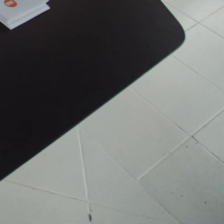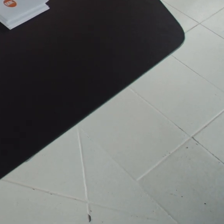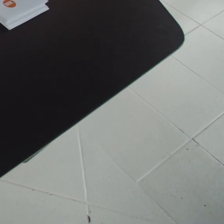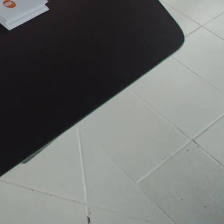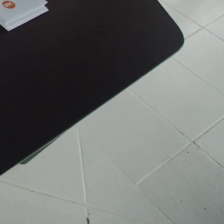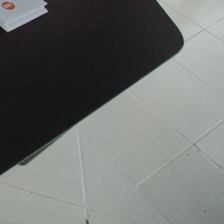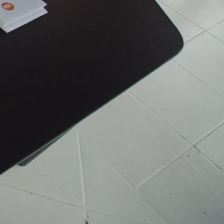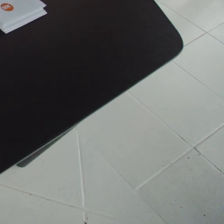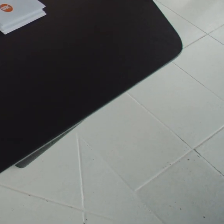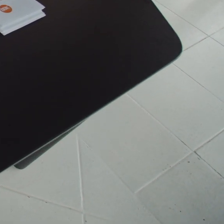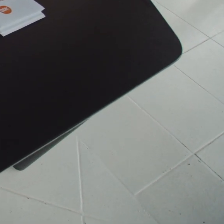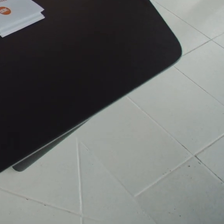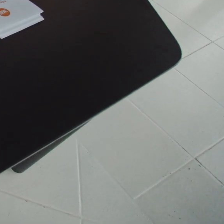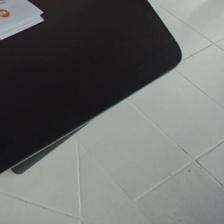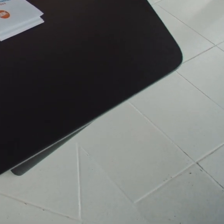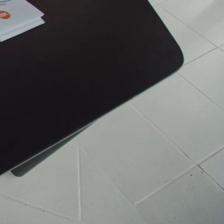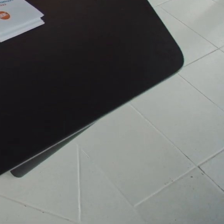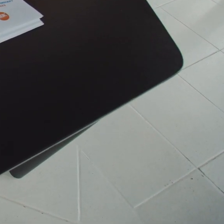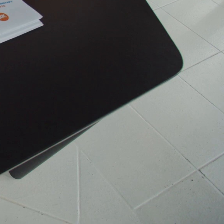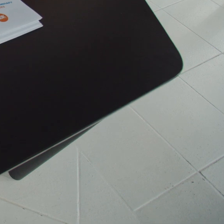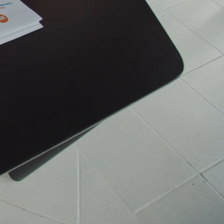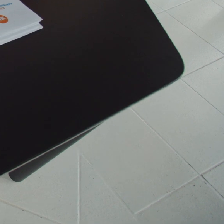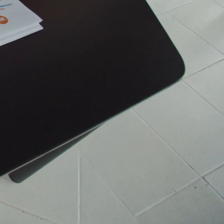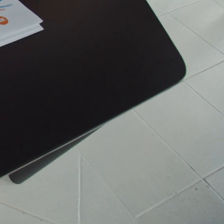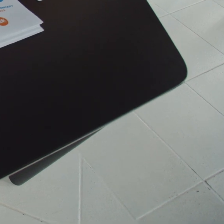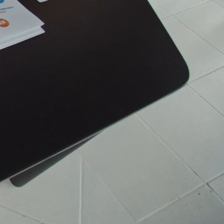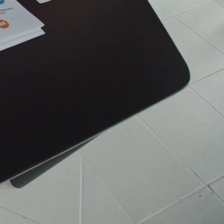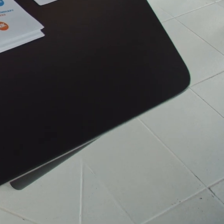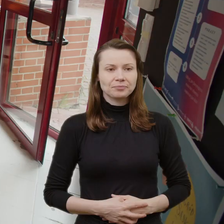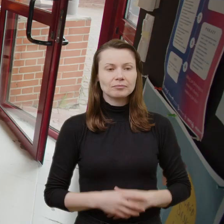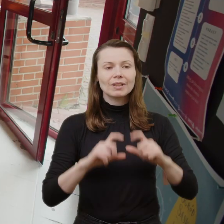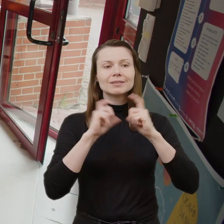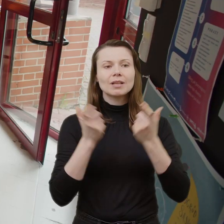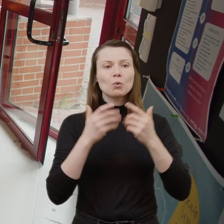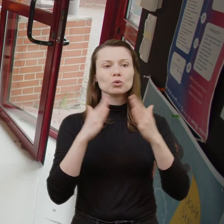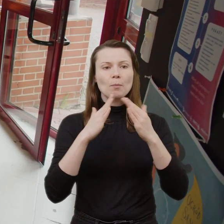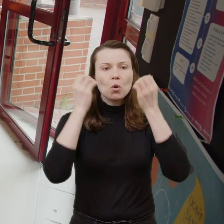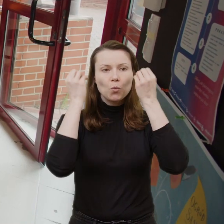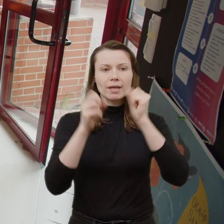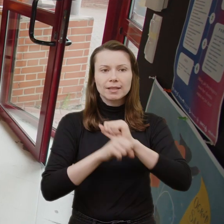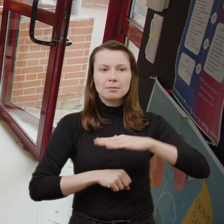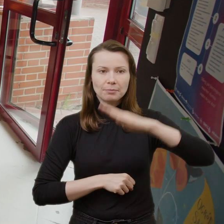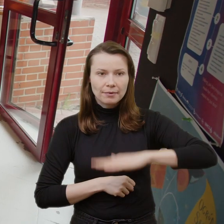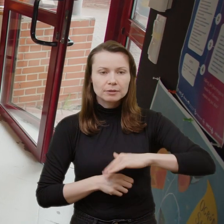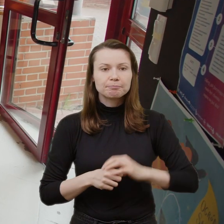i kilka egzemplarzy gazety wydawanej przez DDK pod tytułem „GO!”. Rafał: Cały dom kultury znajduje się na parterze,